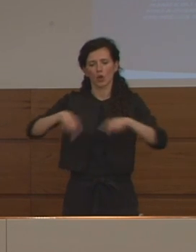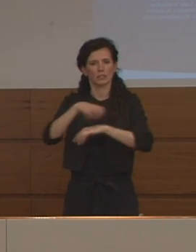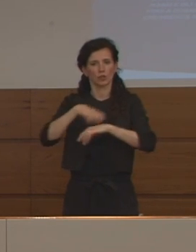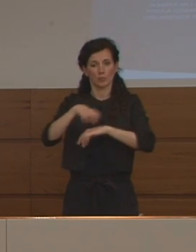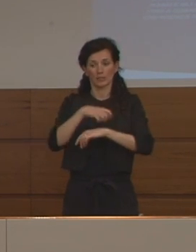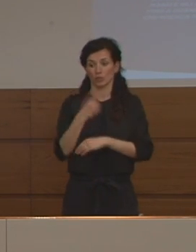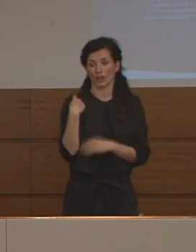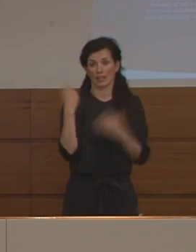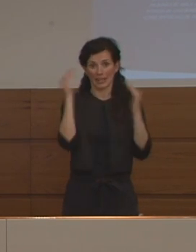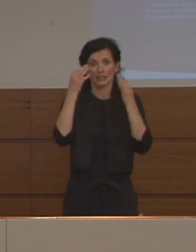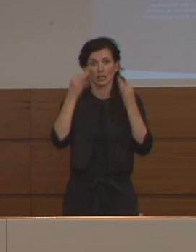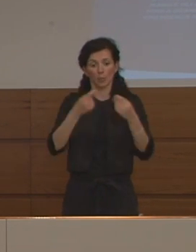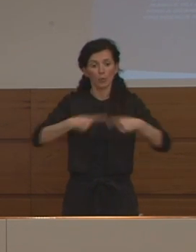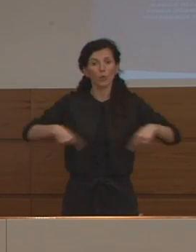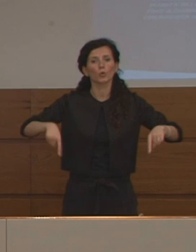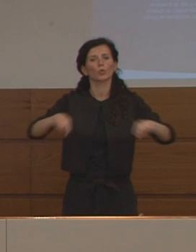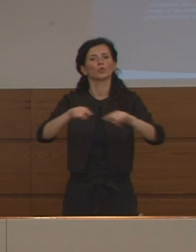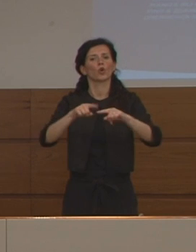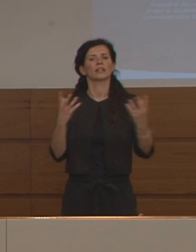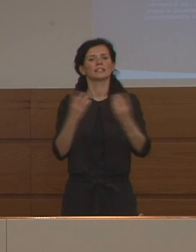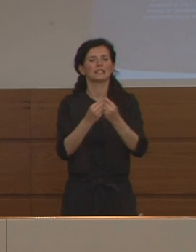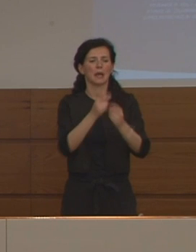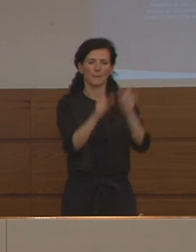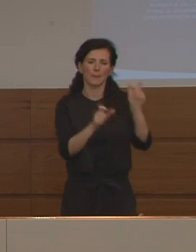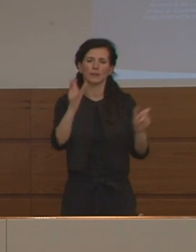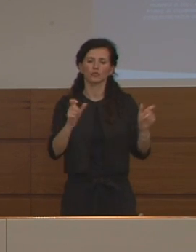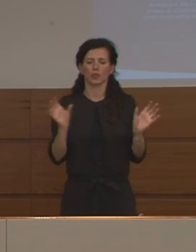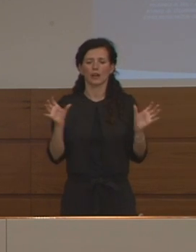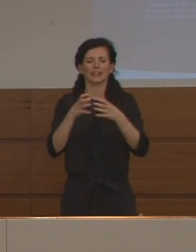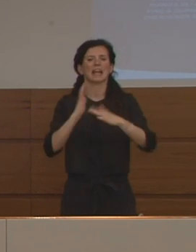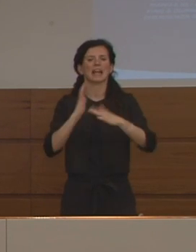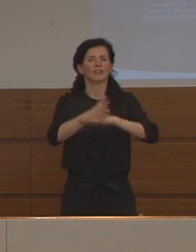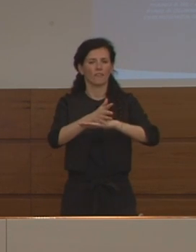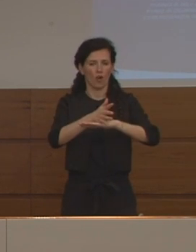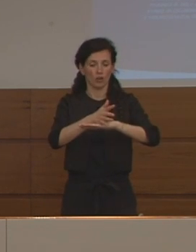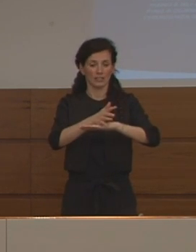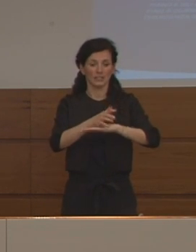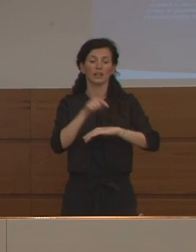dei componenti della task force. Della task force fanno parte anche il